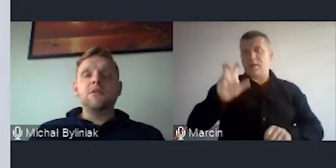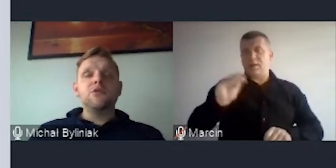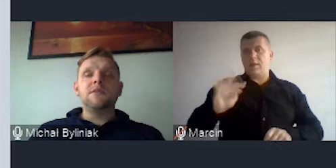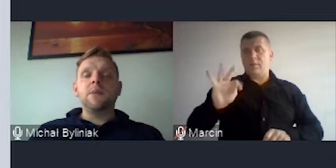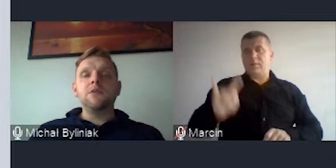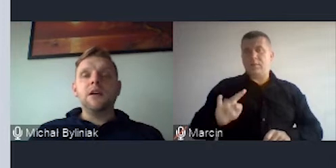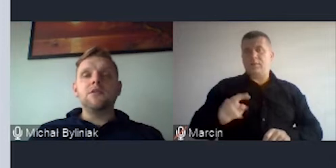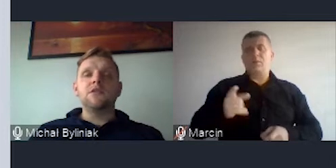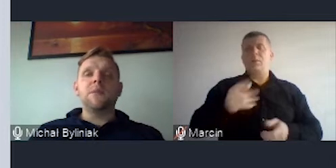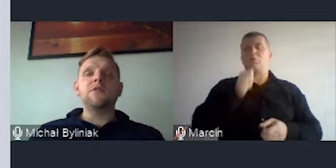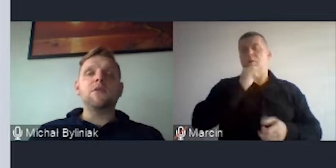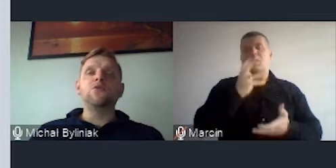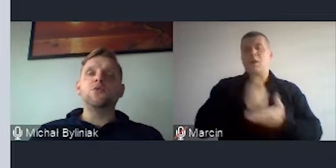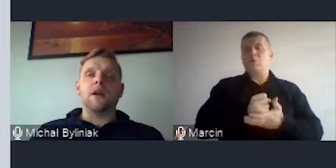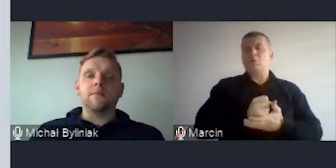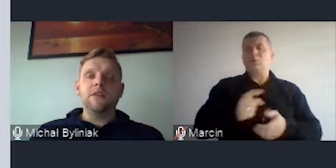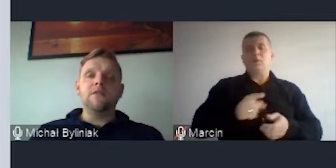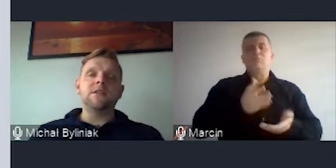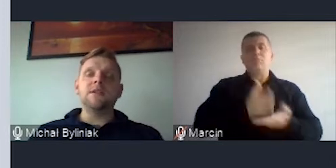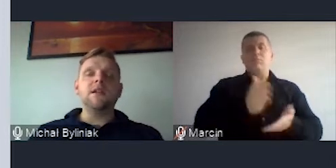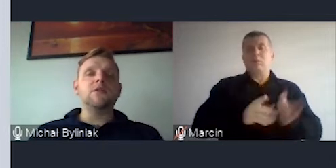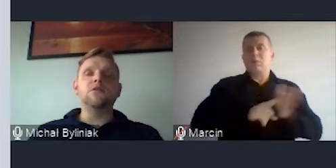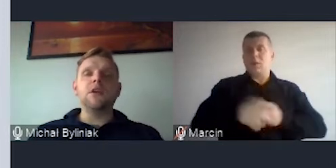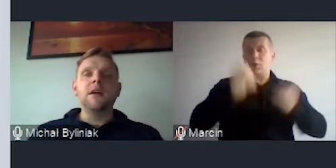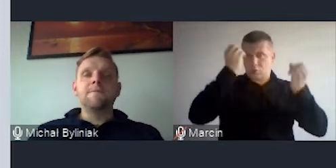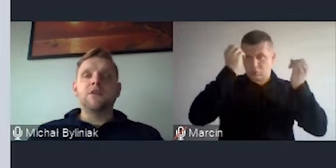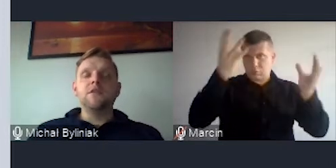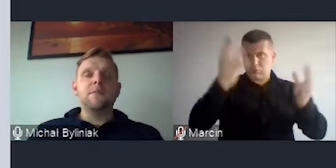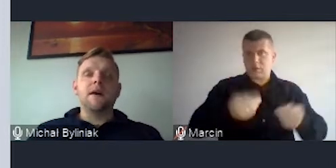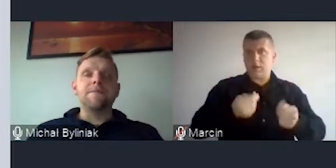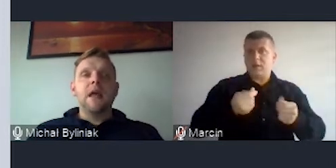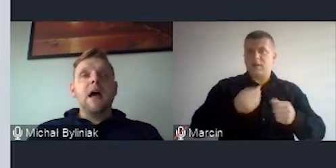którego nie musi spełniać jest pomoc inwestycyjna na kulturę – nie wymaga go.